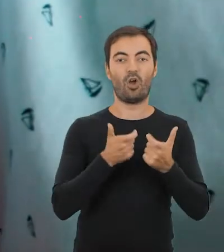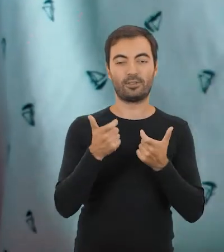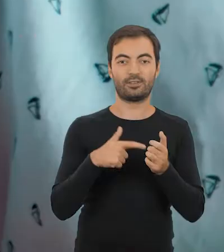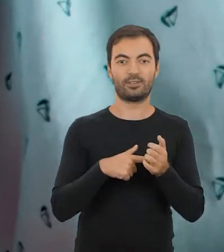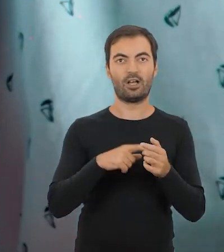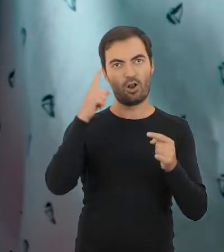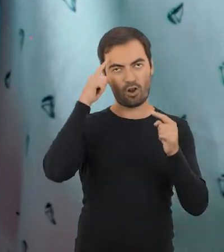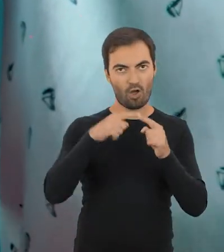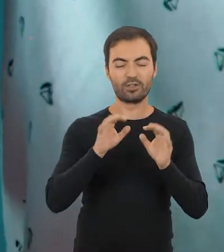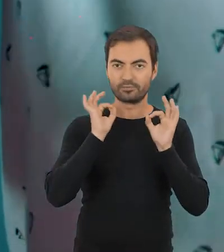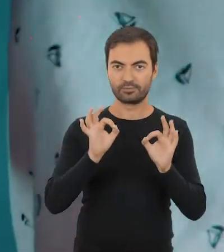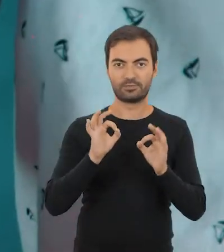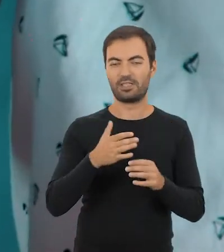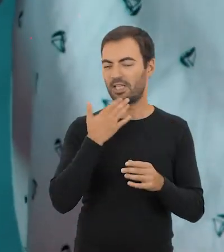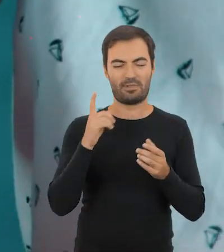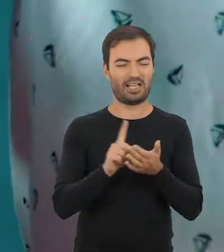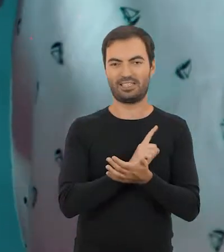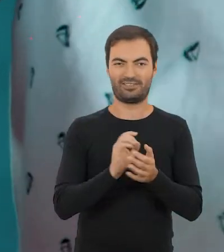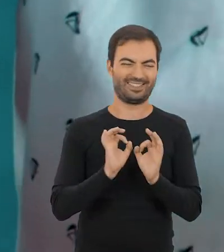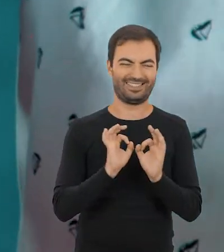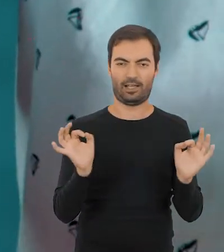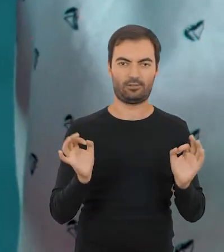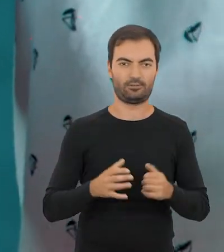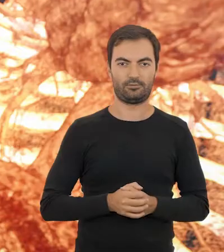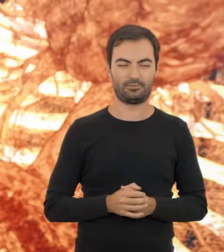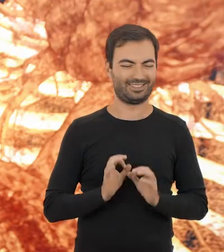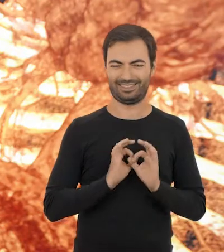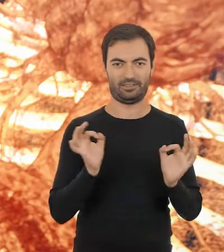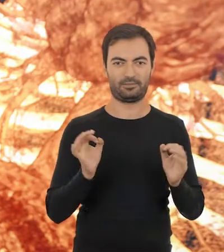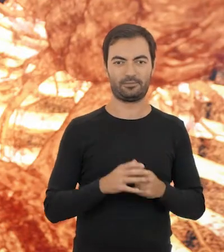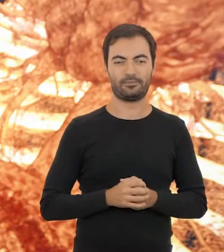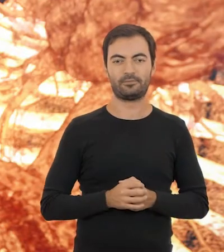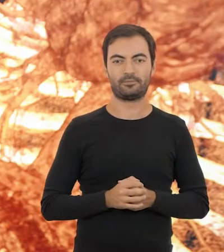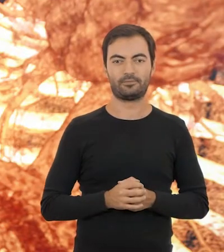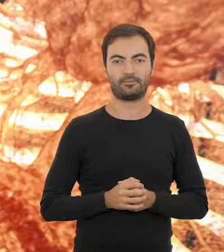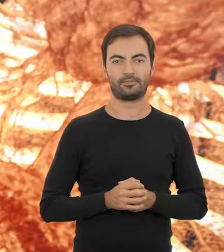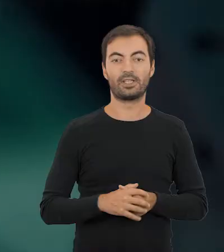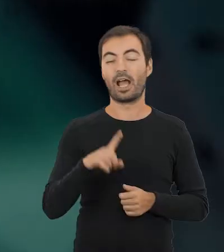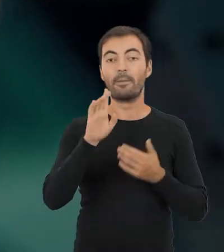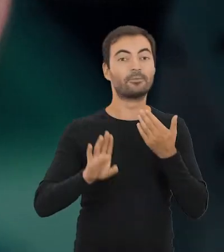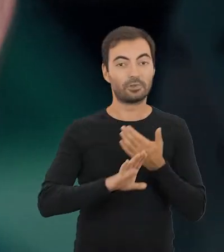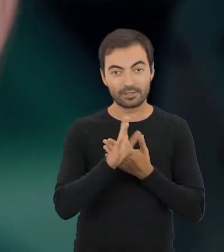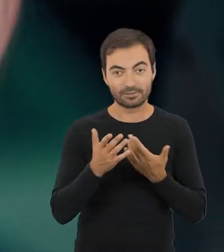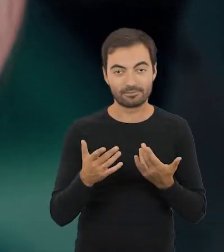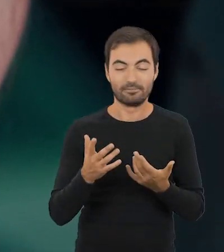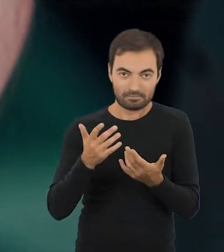nie grożą nam z tego powodu absolutnie żadne medyczne konsekwencje, a przy okazji możemy komuś uratować życie.